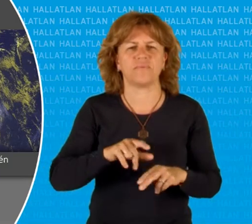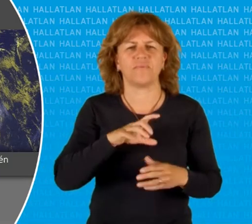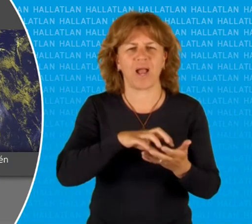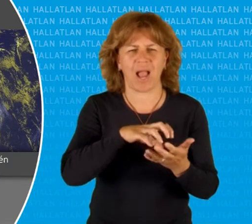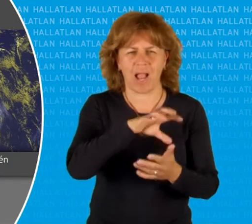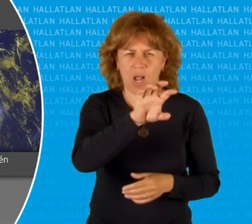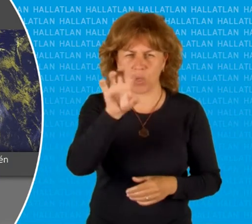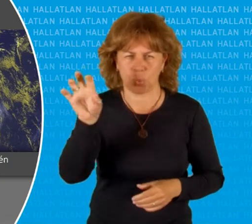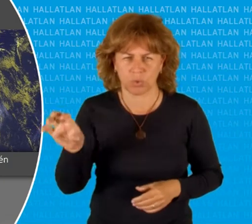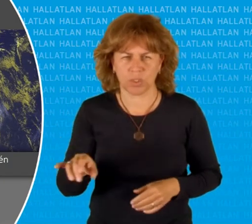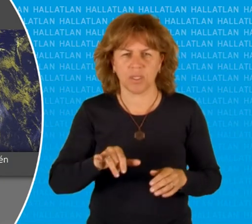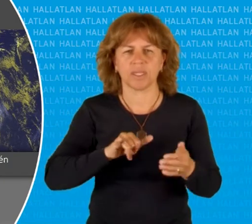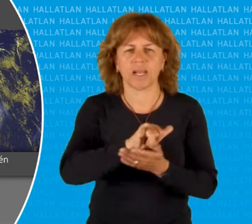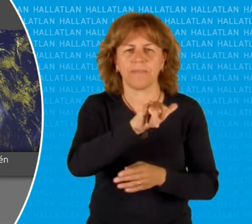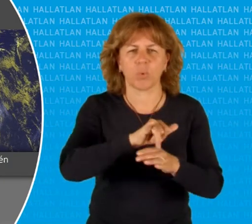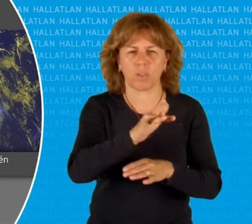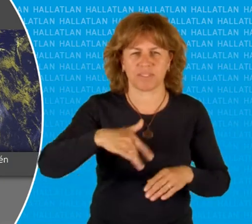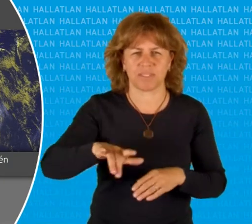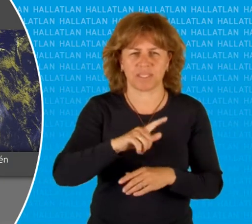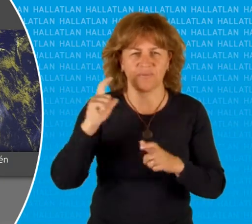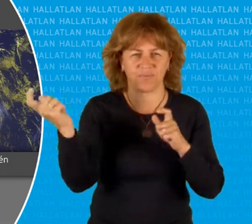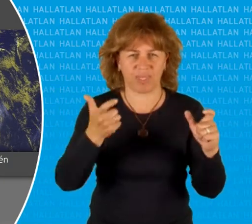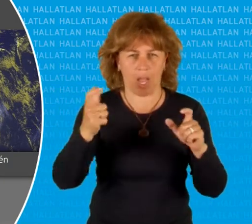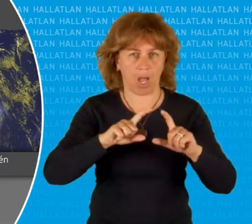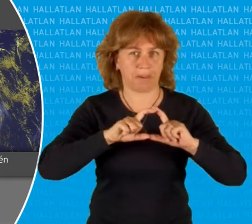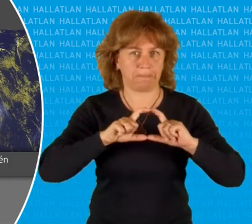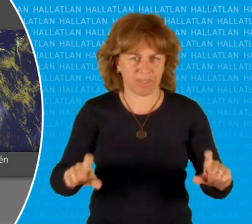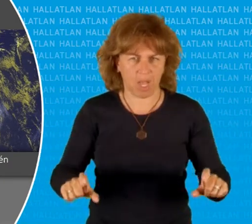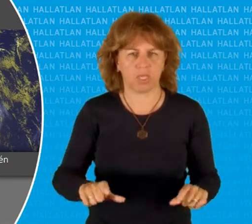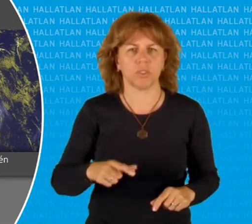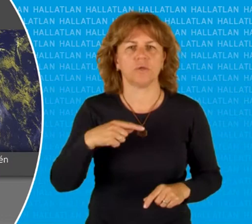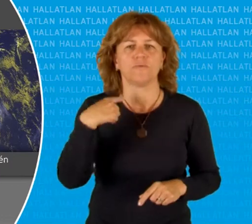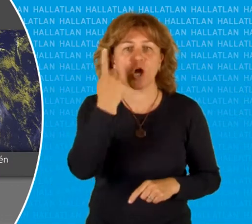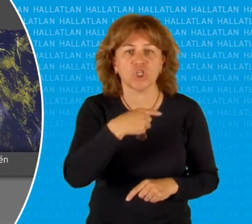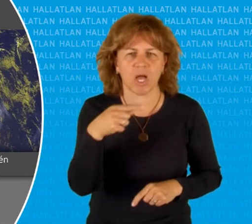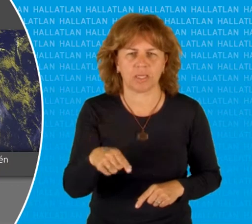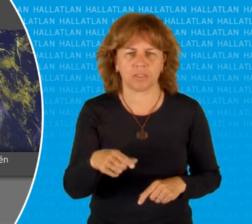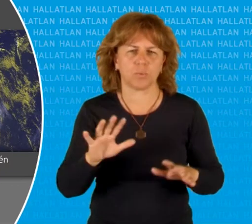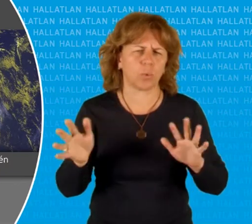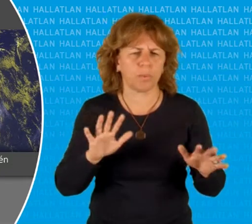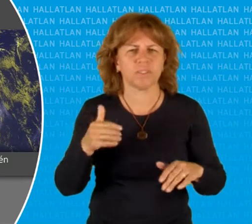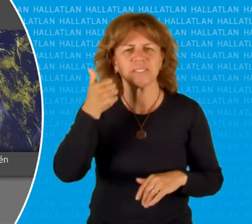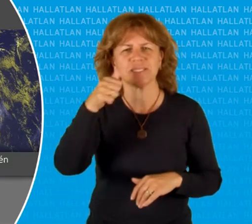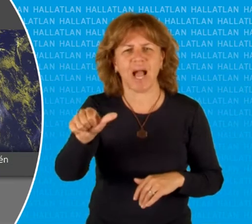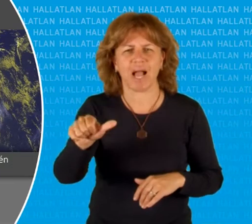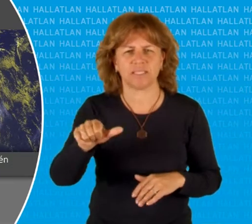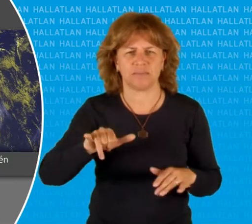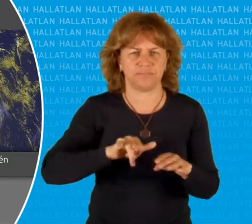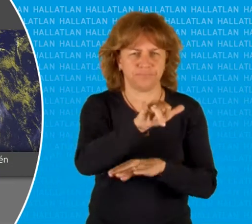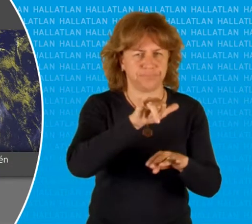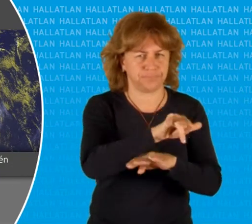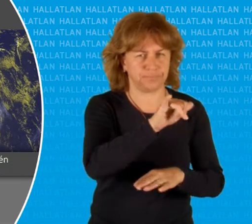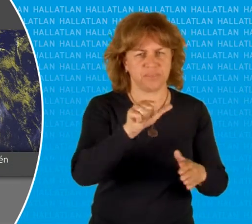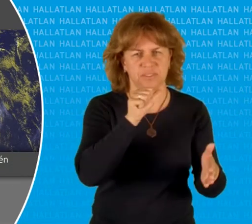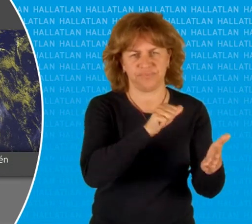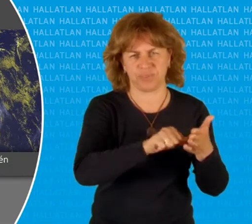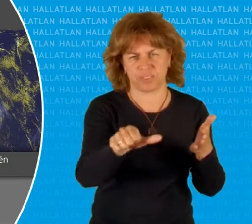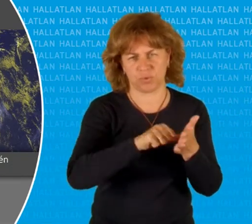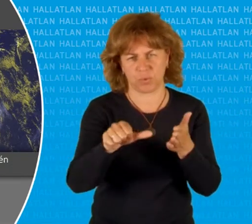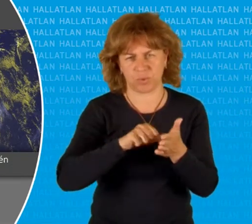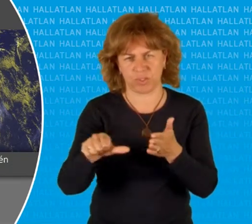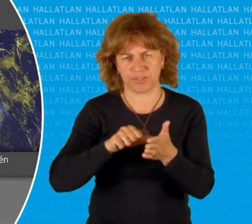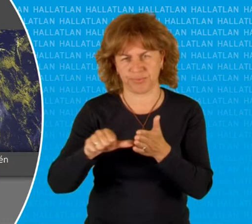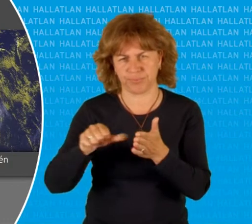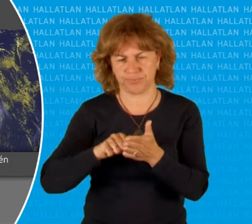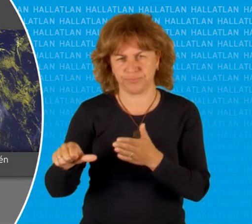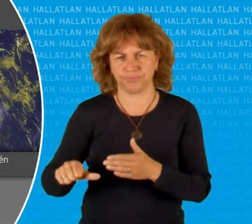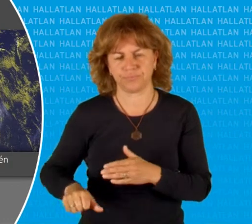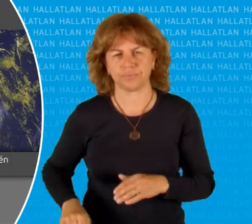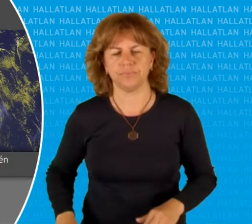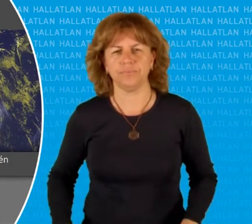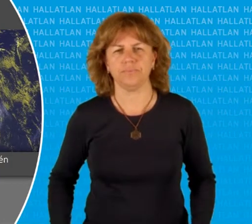Több város repülőterein a viharok miatt vasárnap nagyjából 100 járatot kellett törölni.